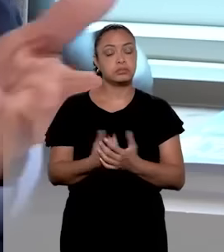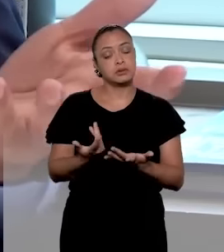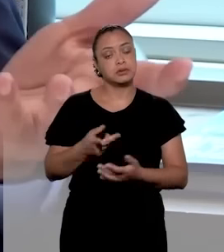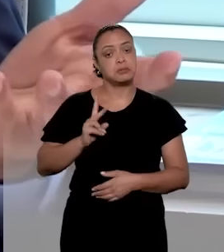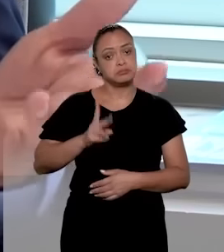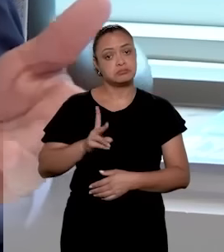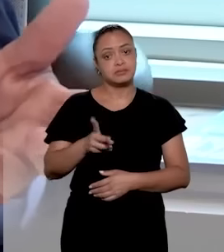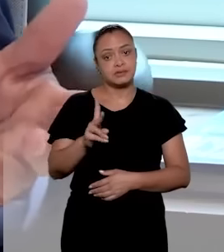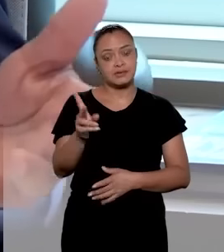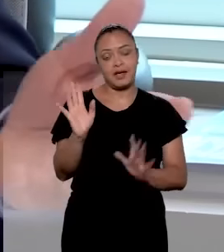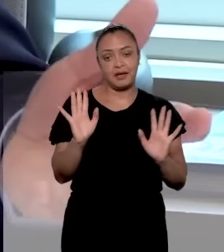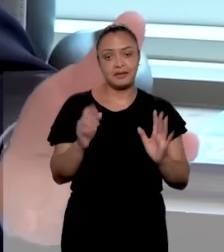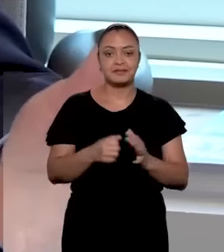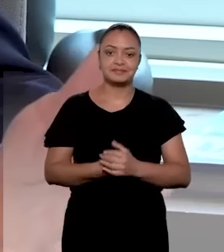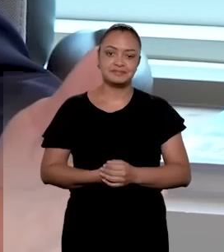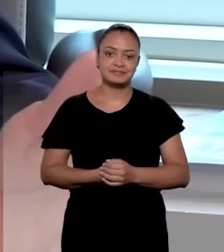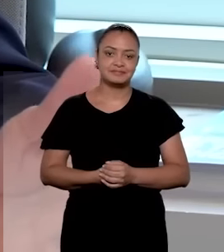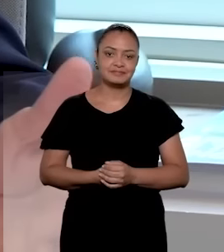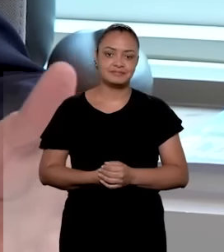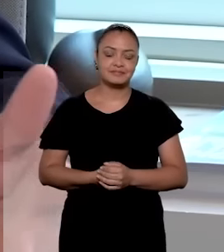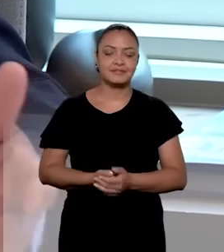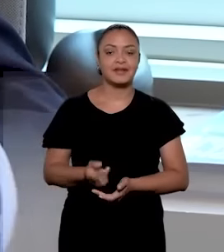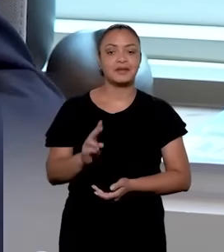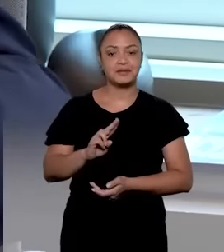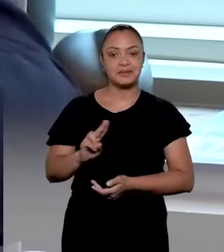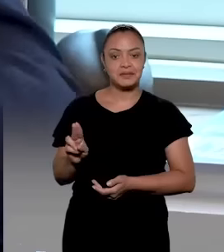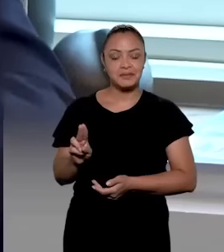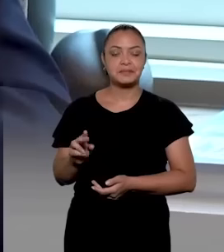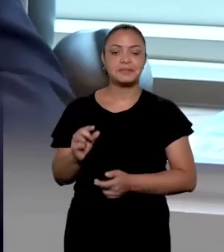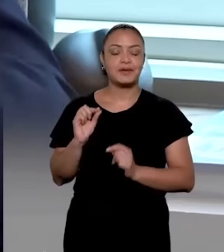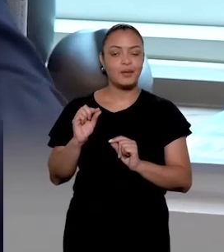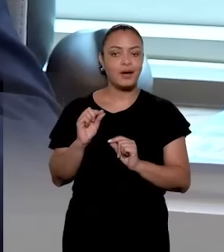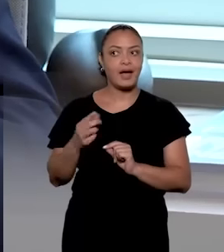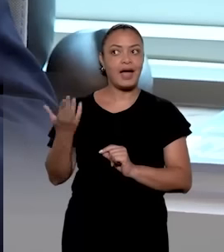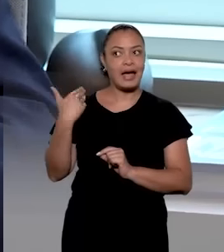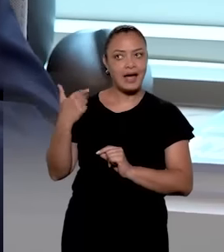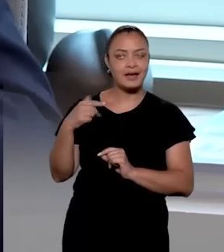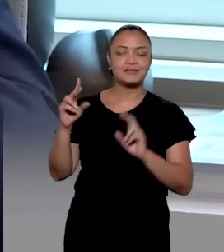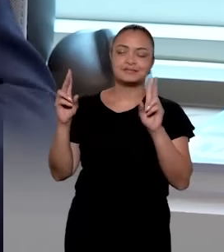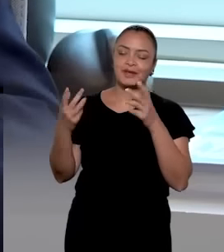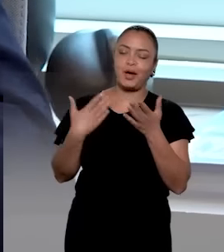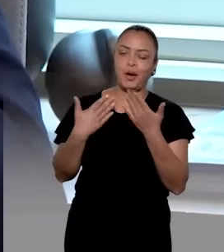“Bom, então, segue a tropa.” Esse livro se chama “Segue a Tropa” em homenagem